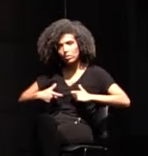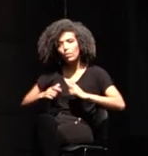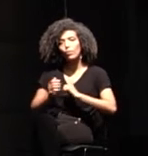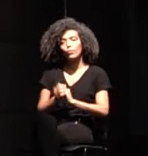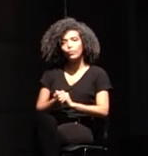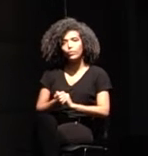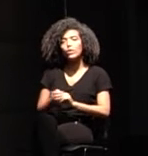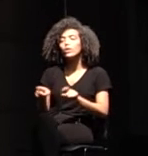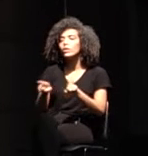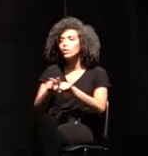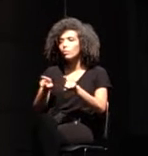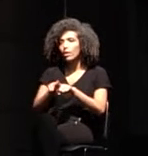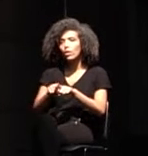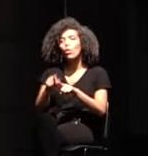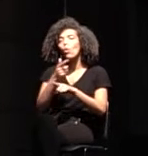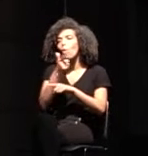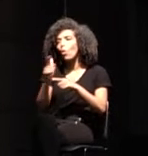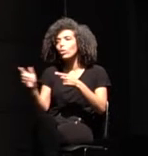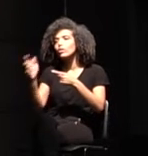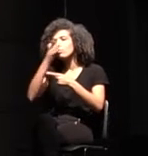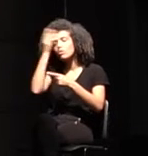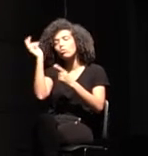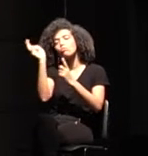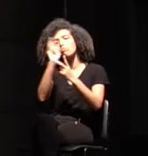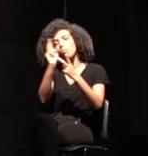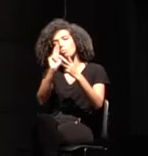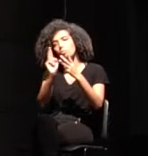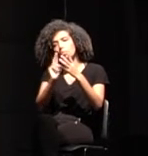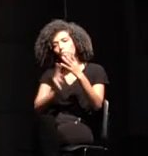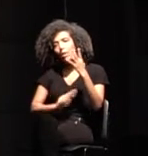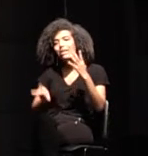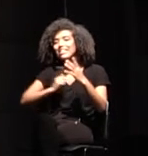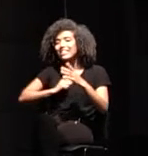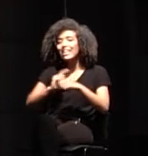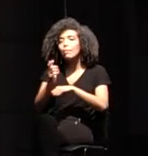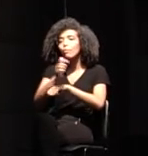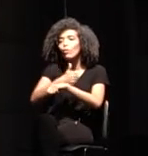Skolimowski e Robert Morin, e um bilhão de cineastas interessantes.